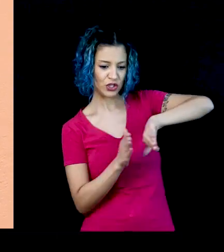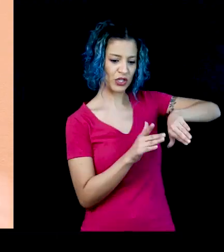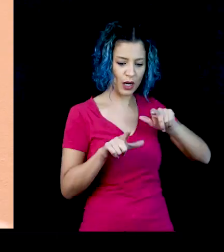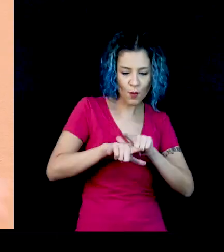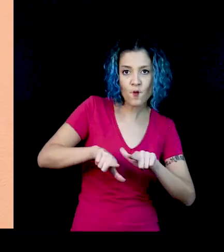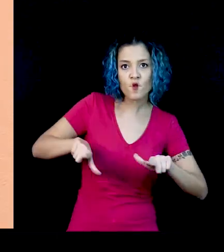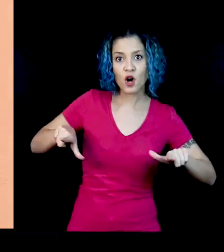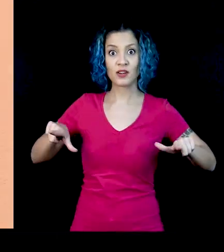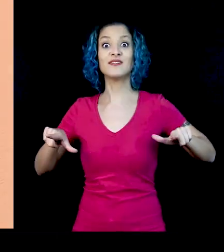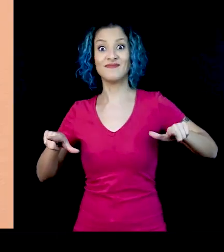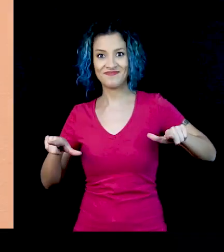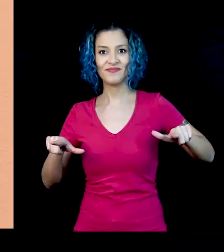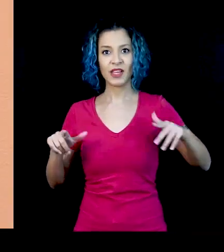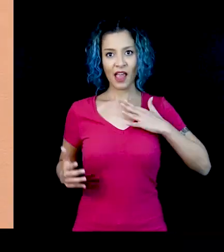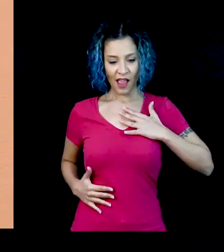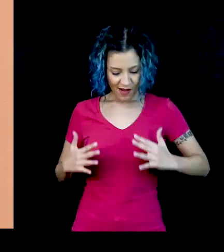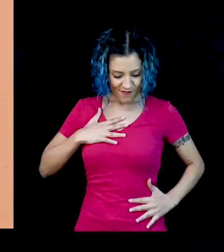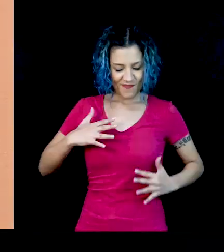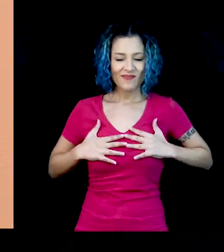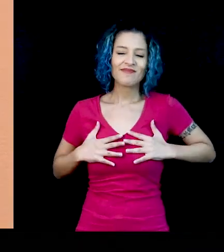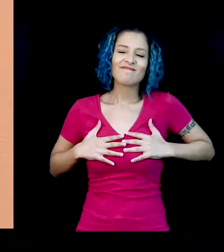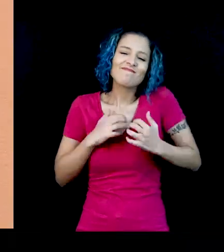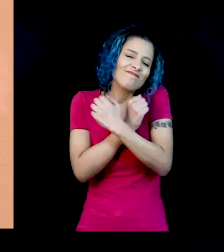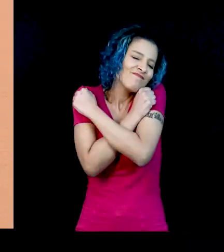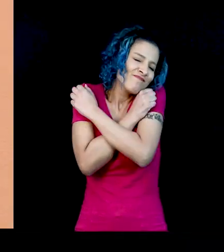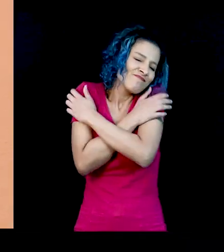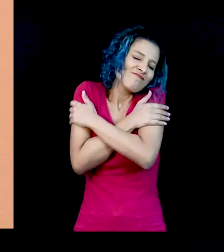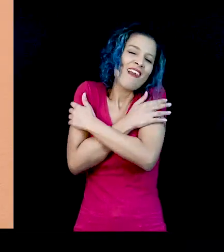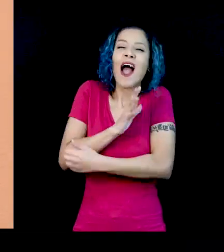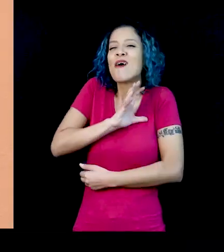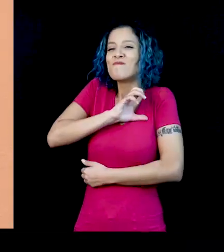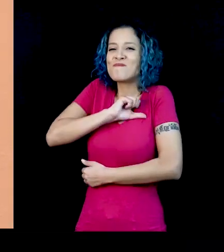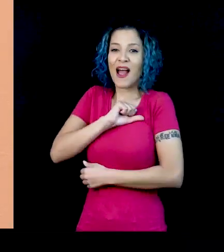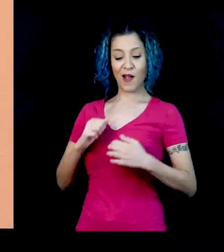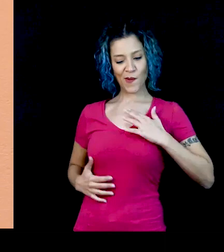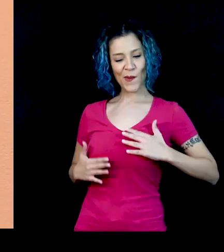e amar muito esse corpo, pois hoje o dia é dele.